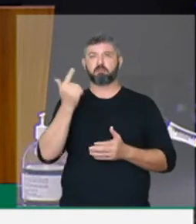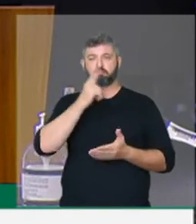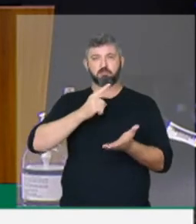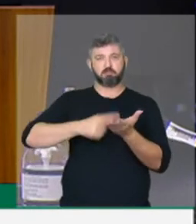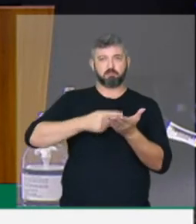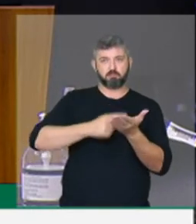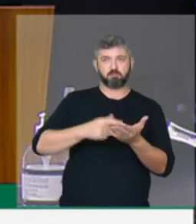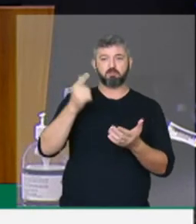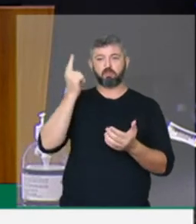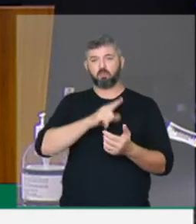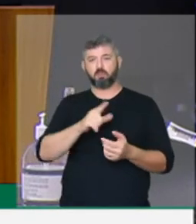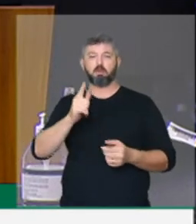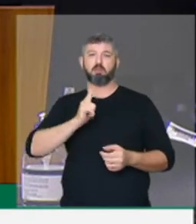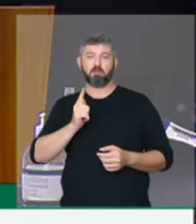SE... ACERTO SE SE OUVE, SE NÃO TEM PROSSEGUIMOS OU NÃO